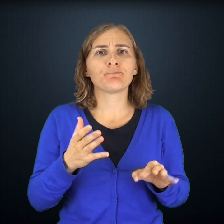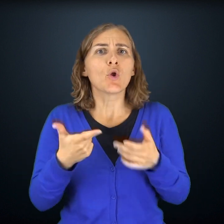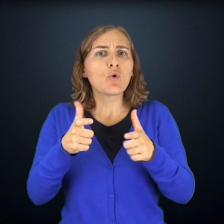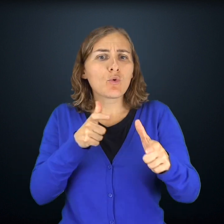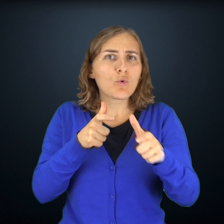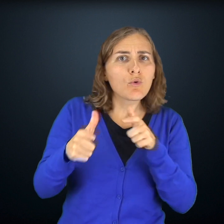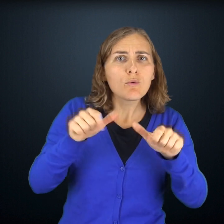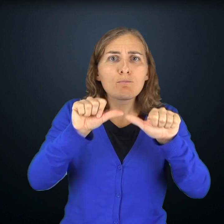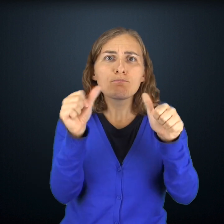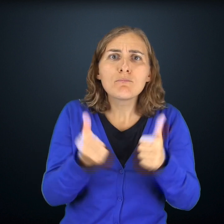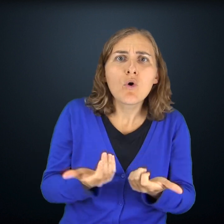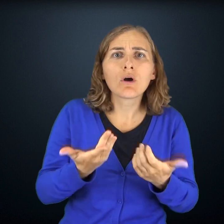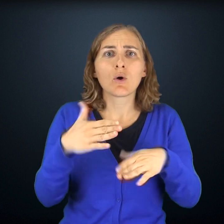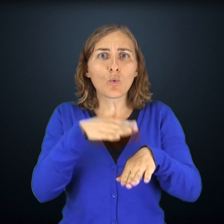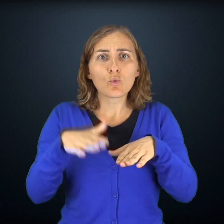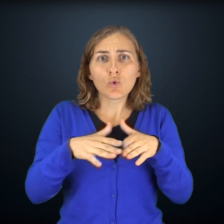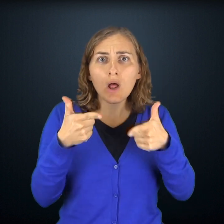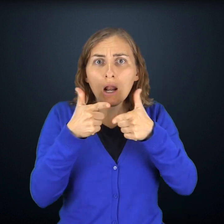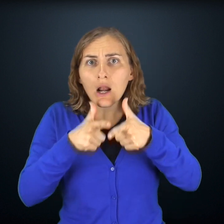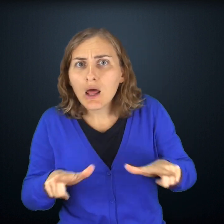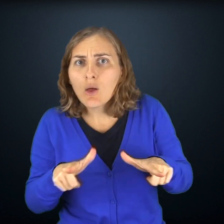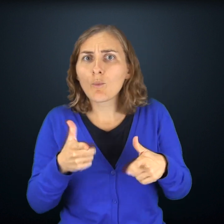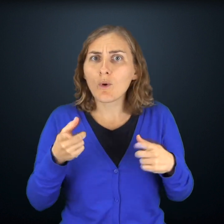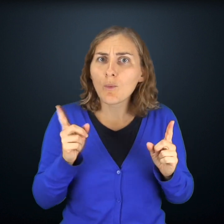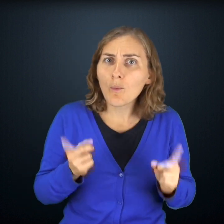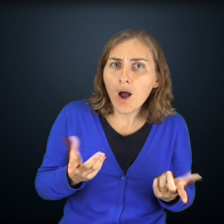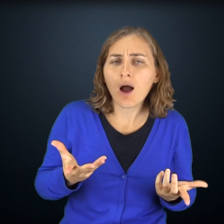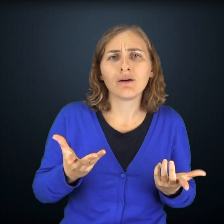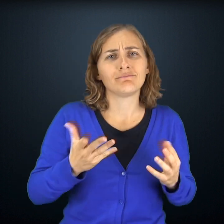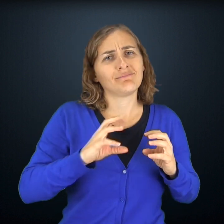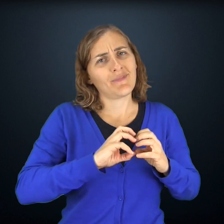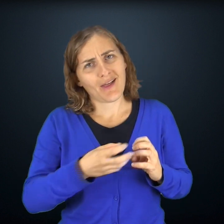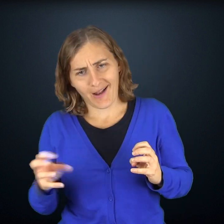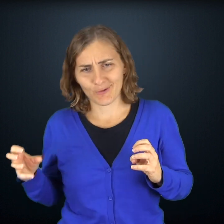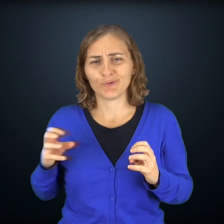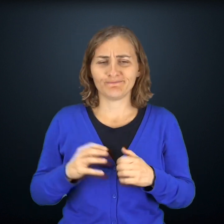modelli comunicativi, scelta e utilizzo della lingua, ecc.